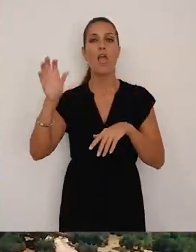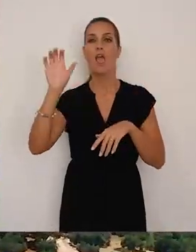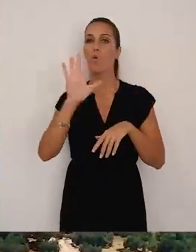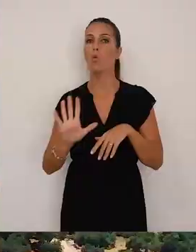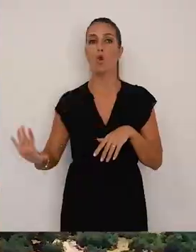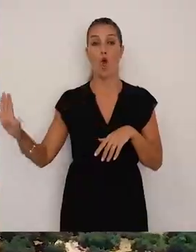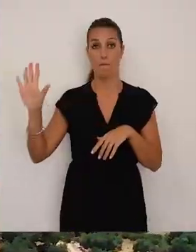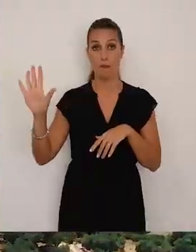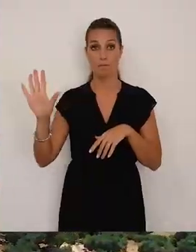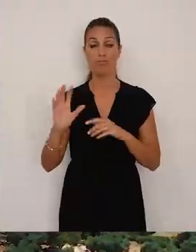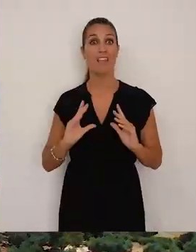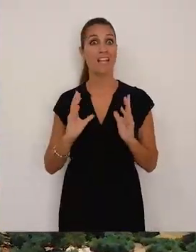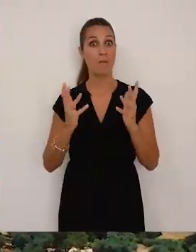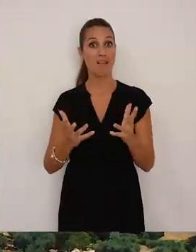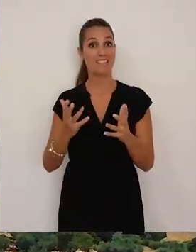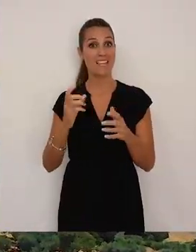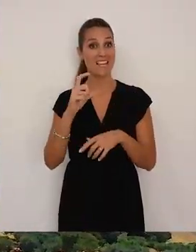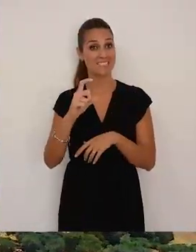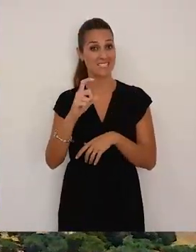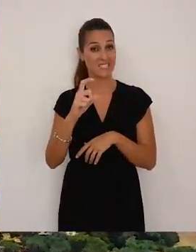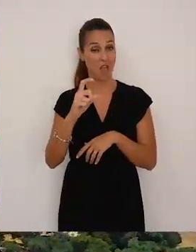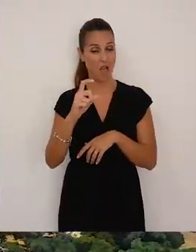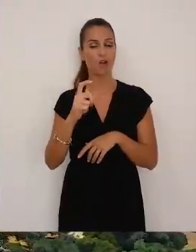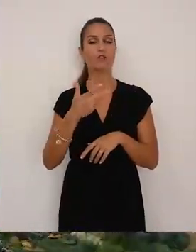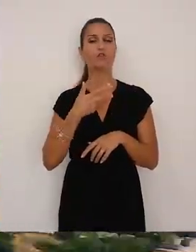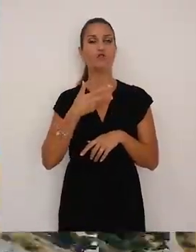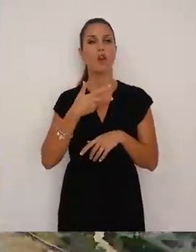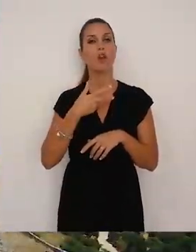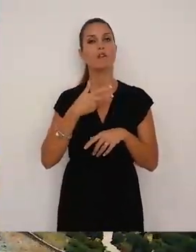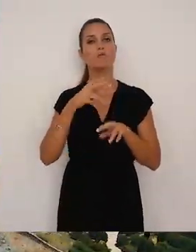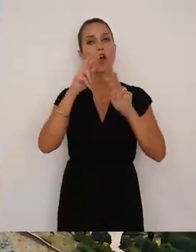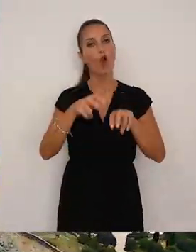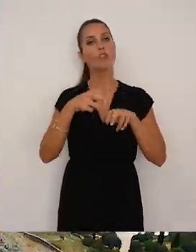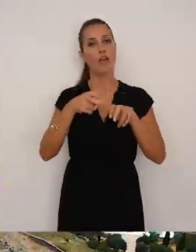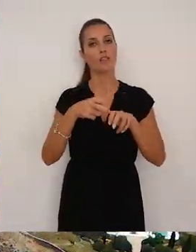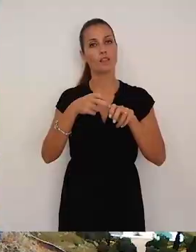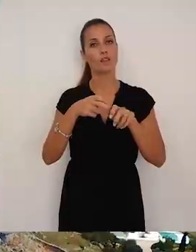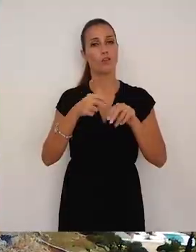Le campagne castrignanesi conservano l’eredità della civiltà contadina, manifesta negli